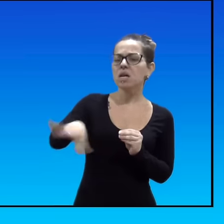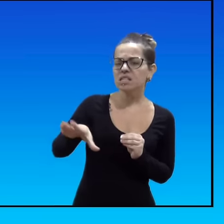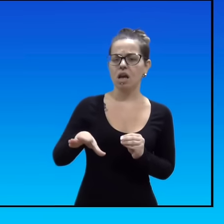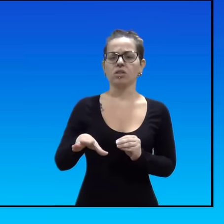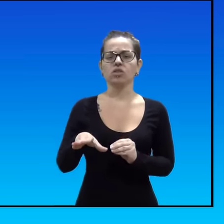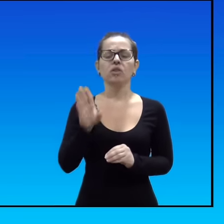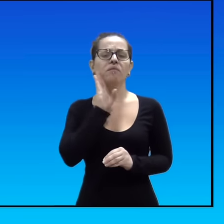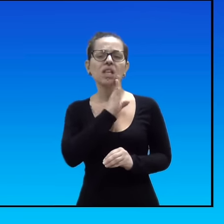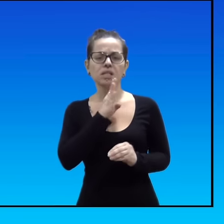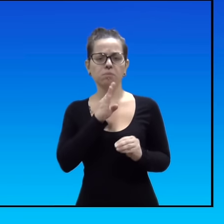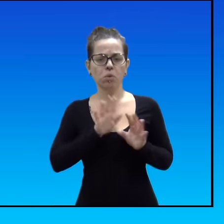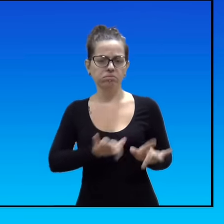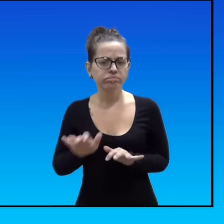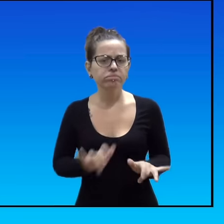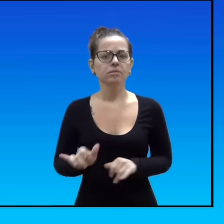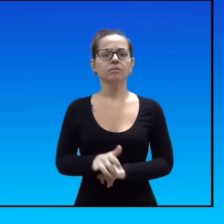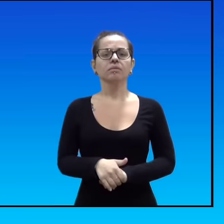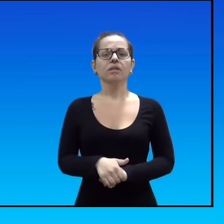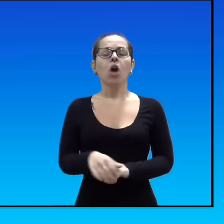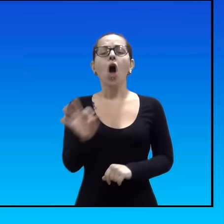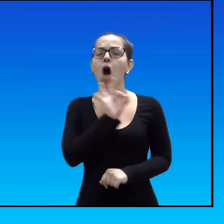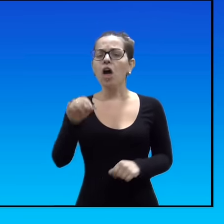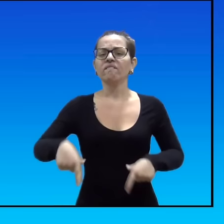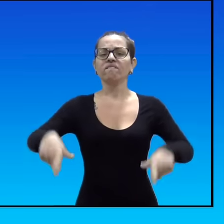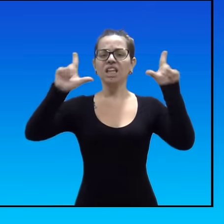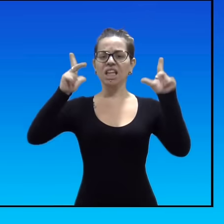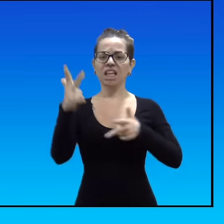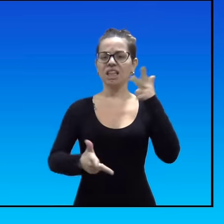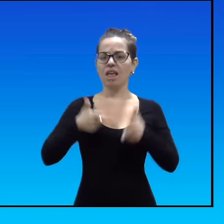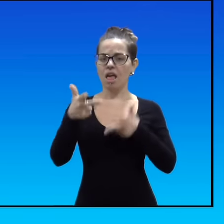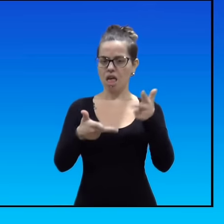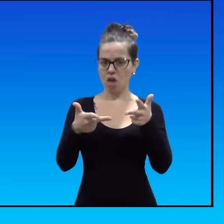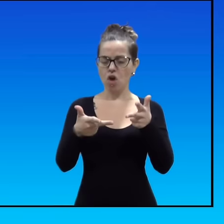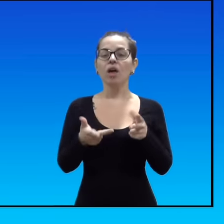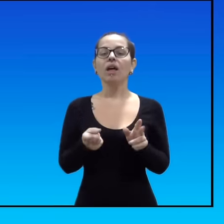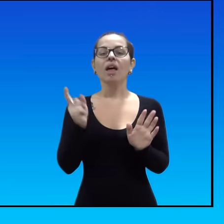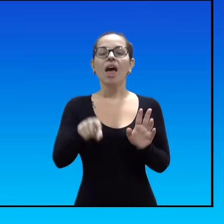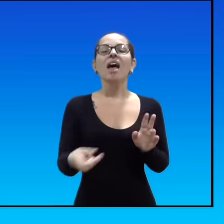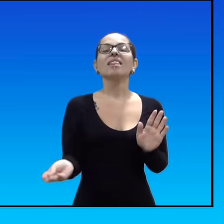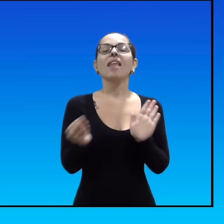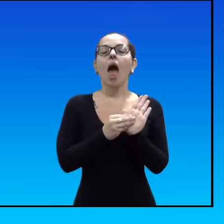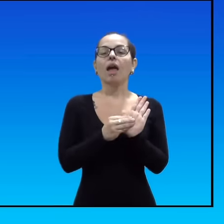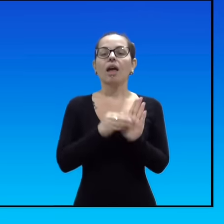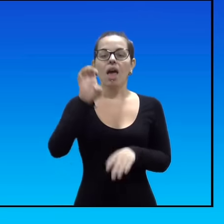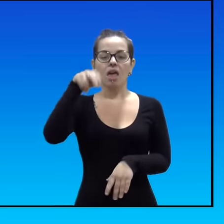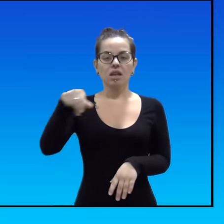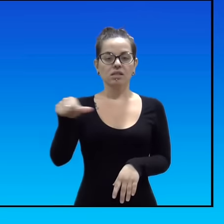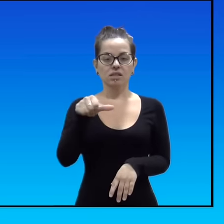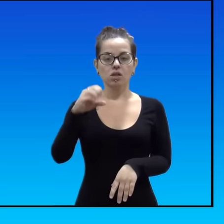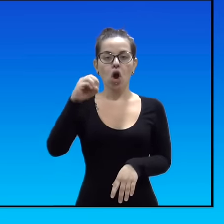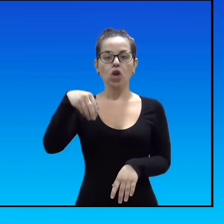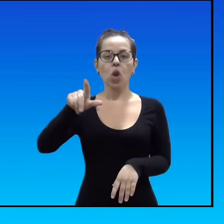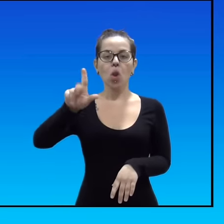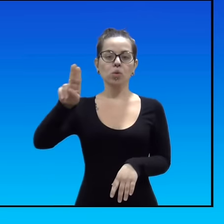Mandaci un messaggio, scrivi un post o fai un video taggando l' Ente Nazionale Sordi - Onlus